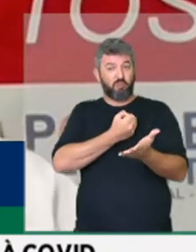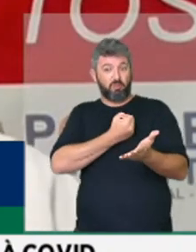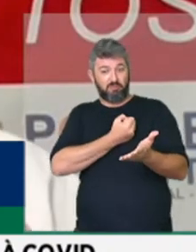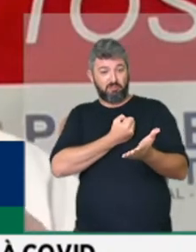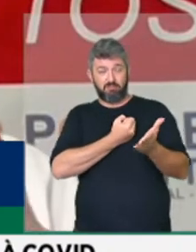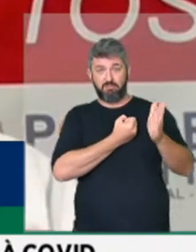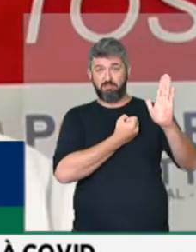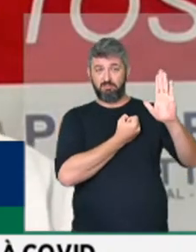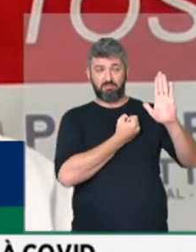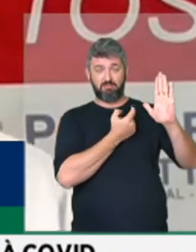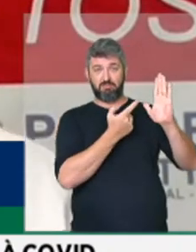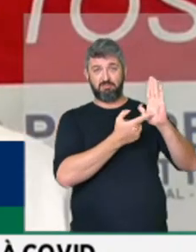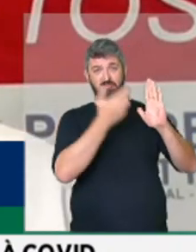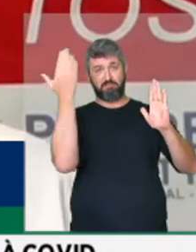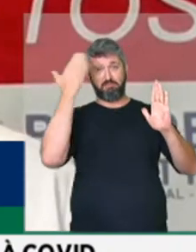BRASILEIRA FOI LÁ PARA BAIXO ESTÁ PERDENDO ATÉ PARA O